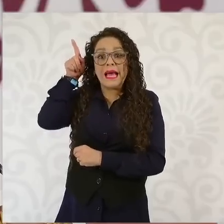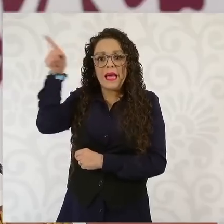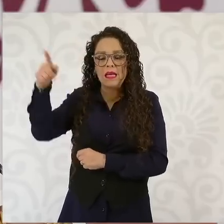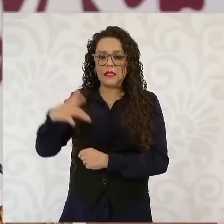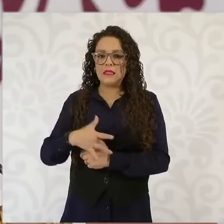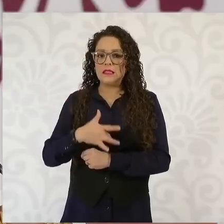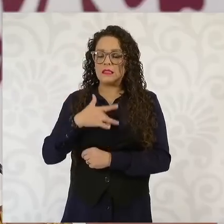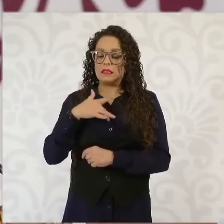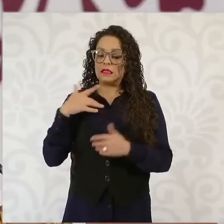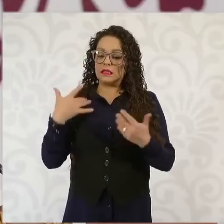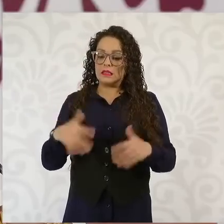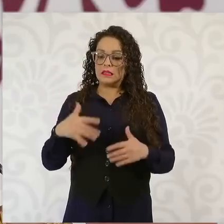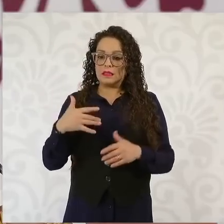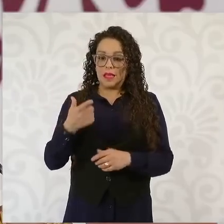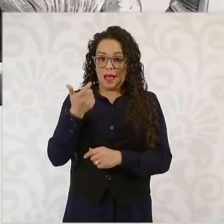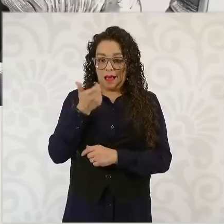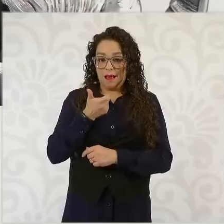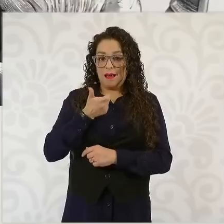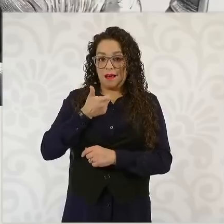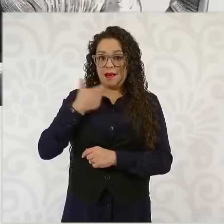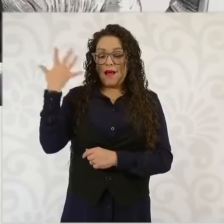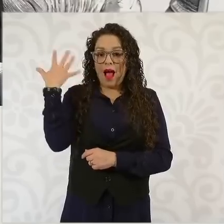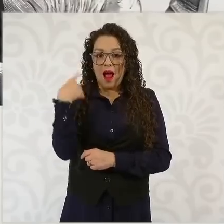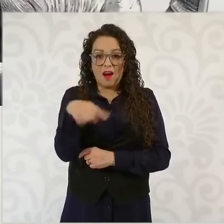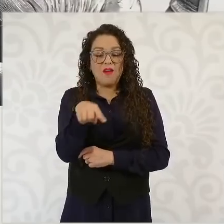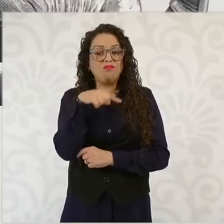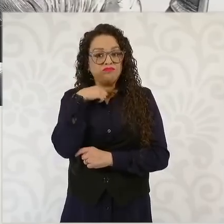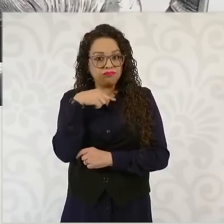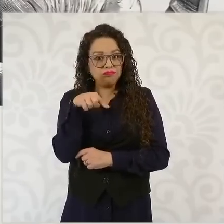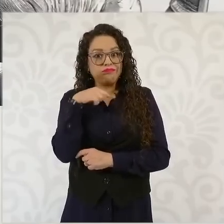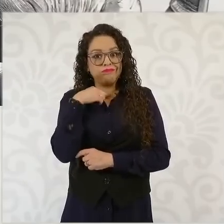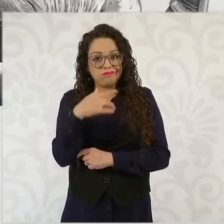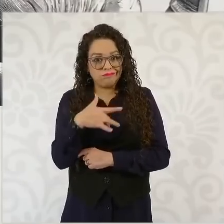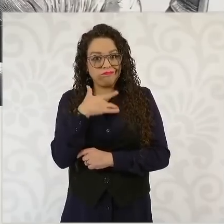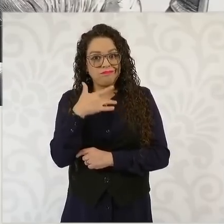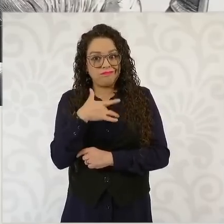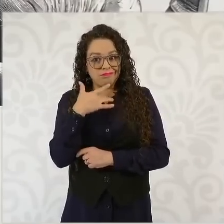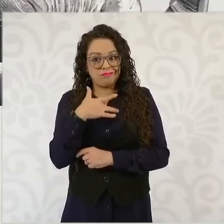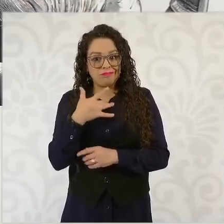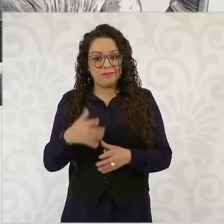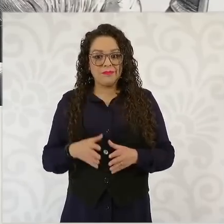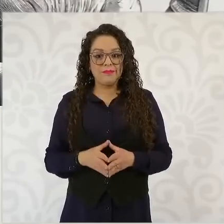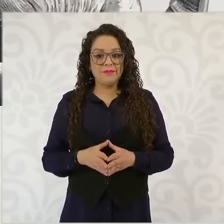volvemos a lo mismo por nuestro lado vamos a tener templanza y paciencia trabajar aquí en equipo